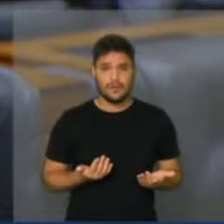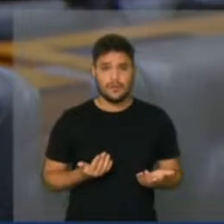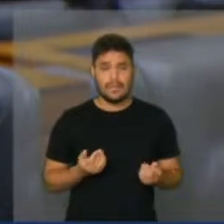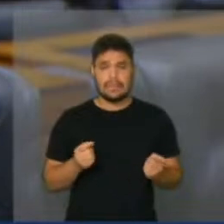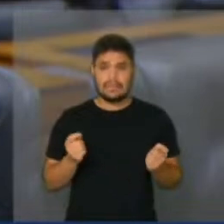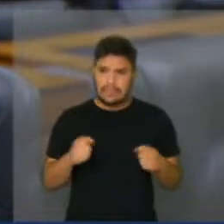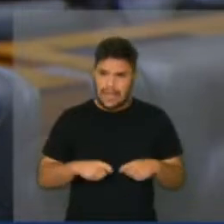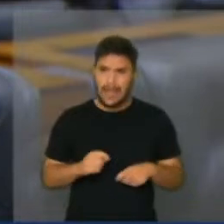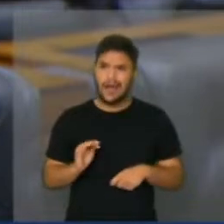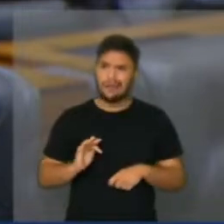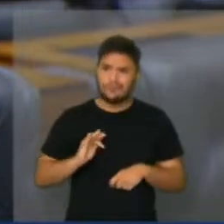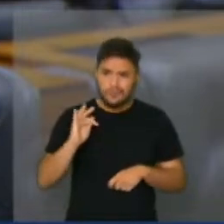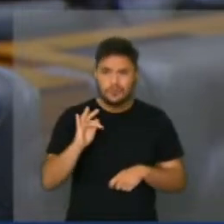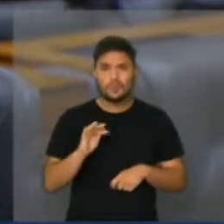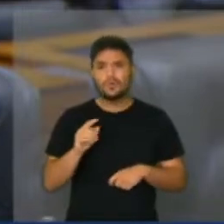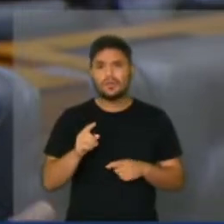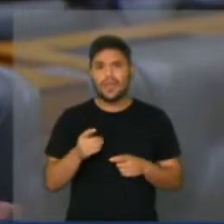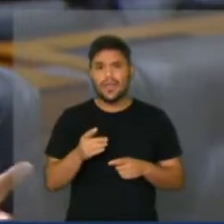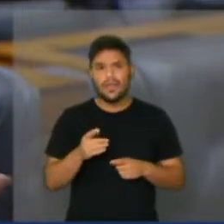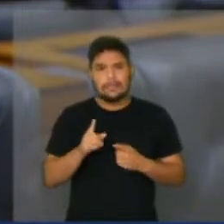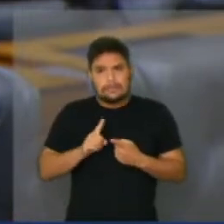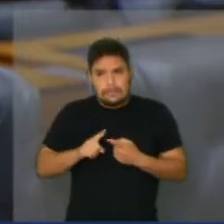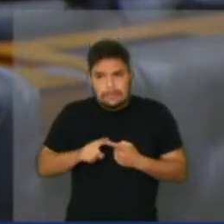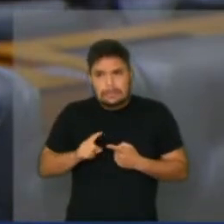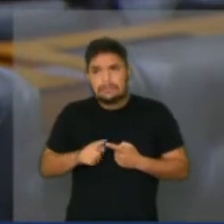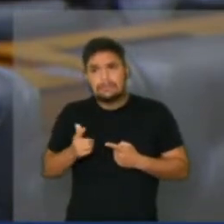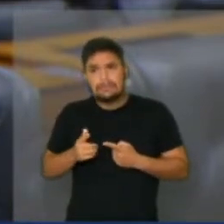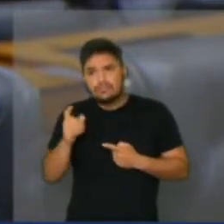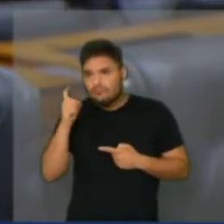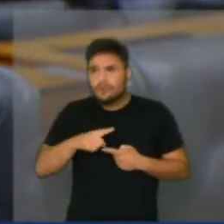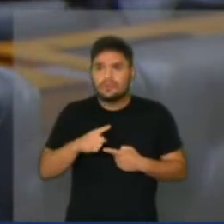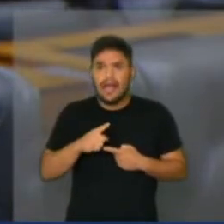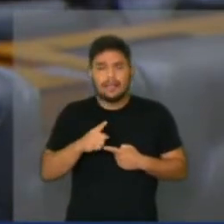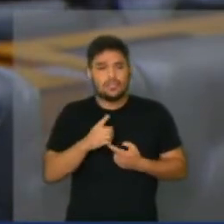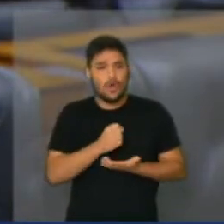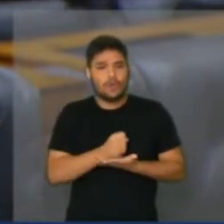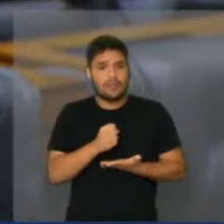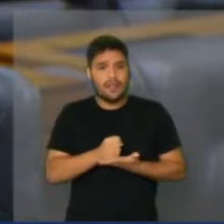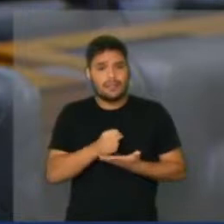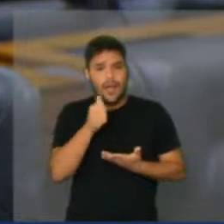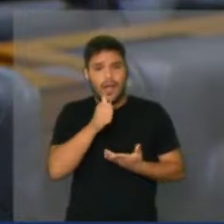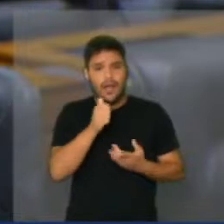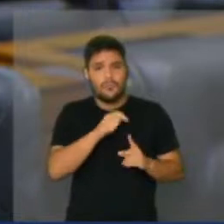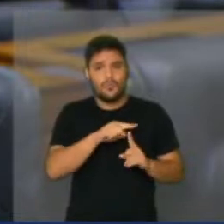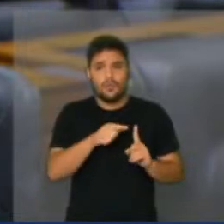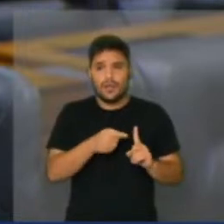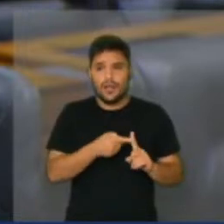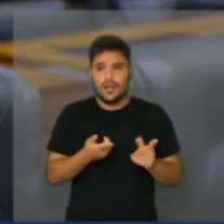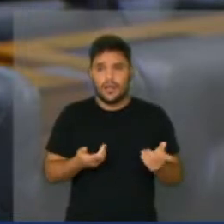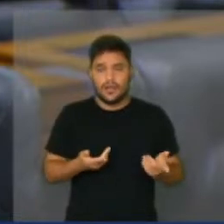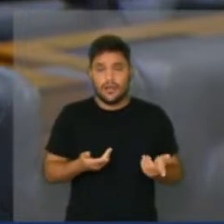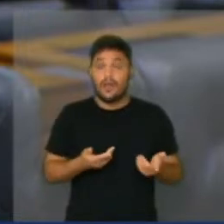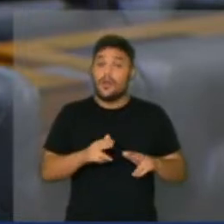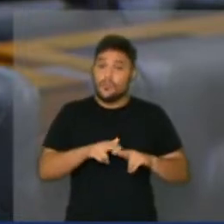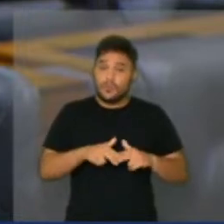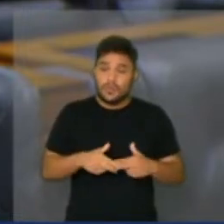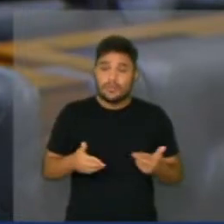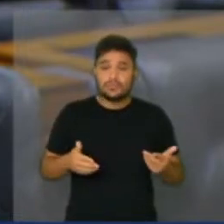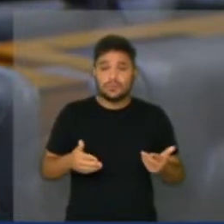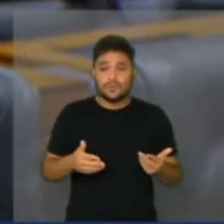RETALIAÇÃO, DIFICULDADE NA CONTRATAÇÃO NO MERCADO DE TRABALHO PARA AS MULHERES. PORTANTO, SR. PRESIDENTE, NÃO RETIRADA DE PAUTA, TEMOS QUE VOTAR ESSE PROJETO PORQUE ELE